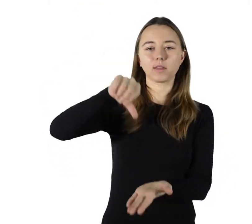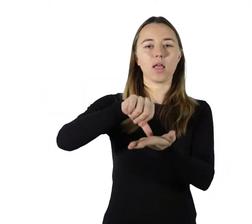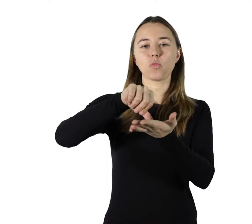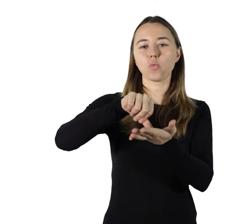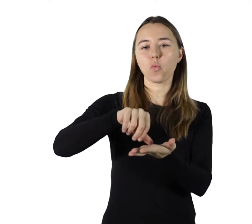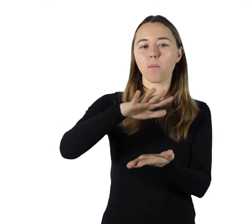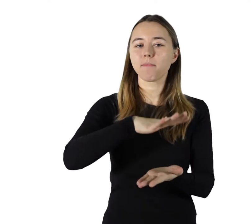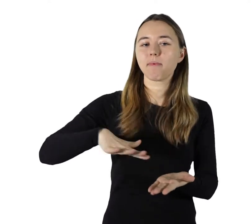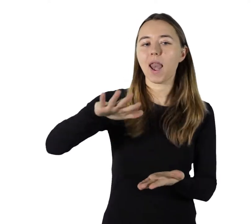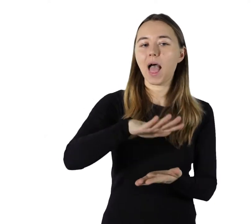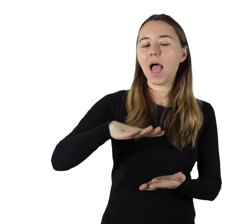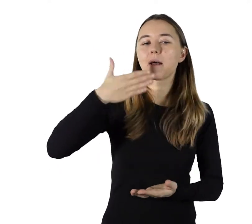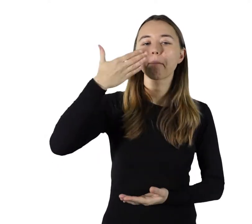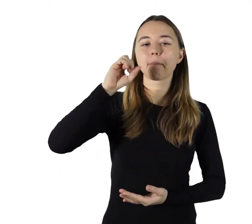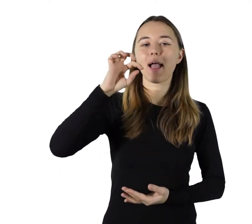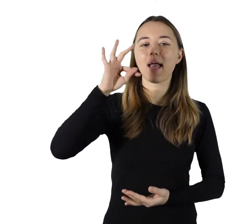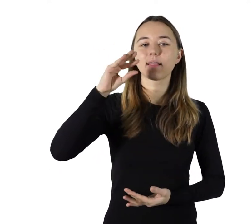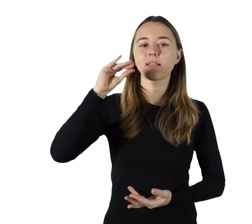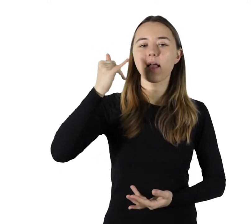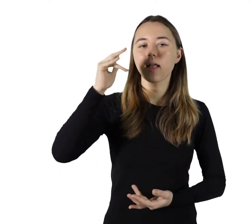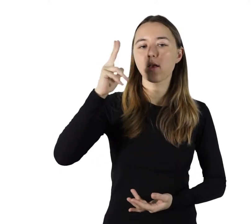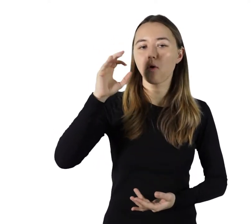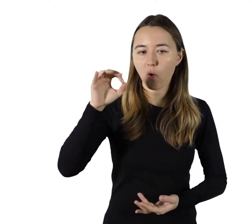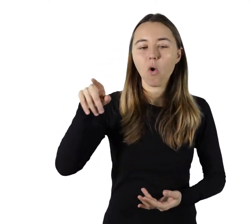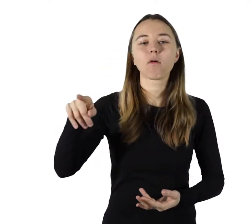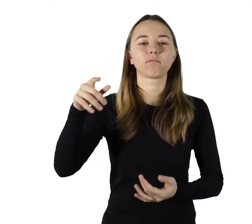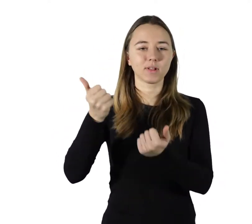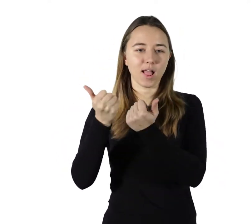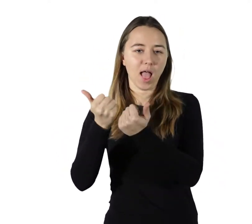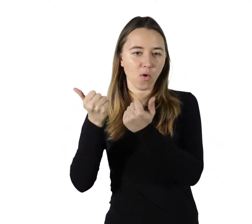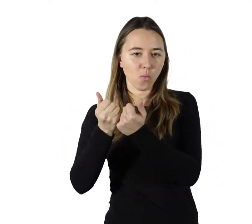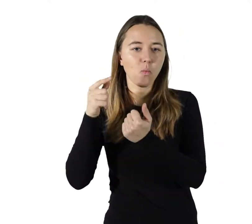na placu Matejki w Krakowie,